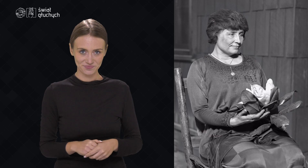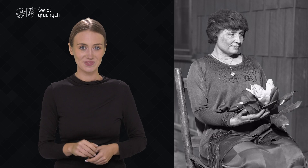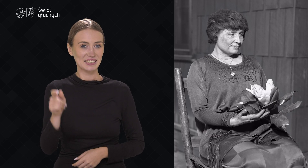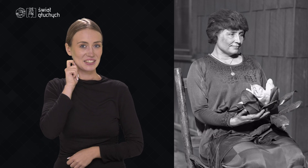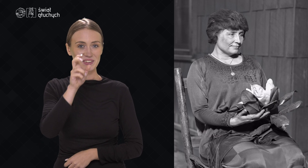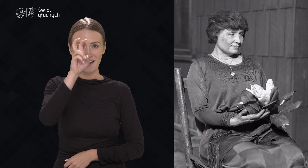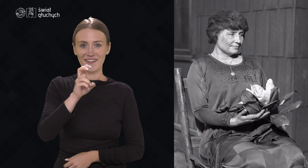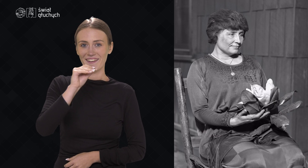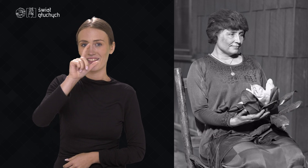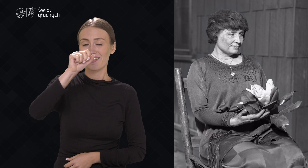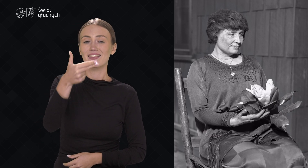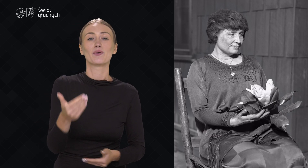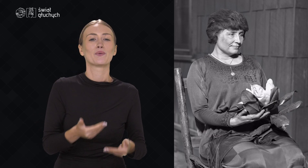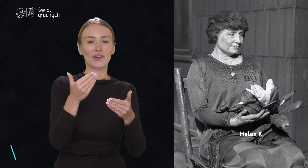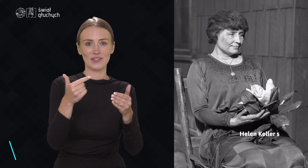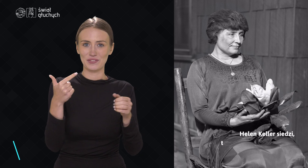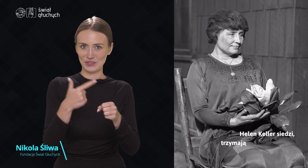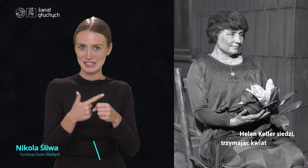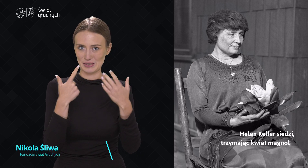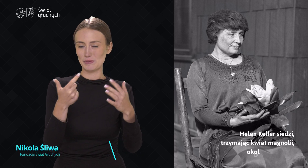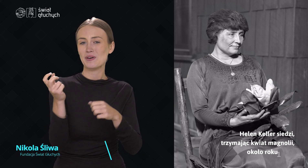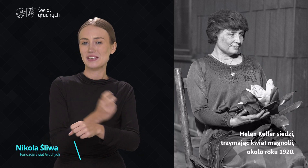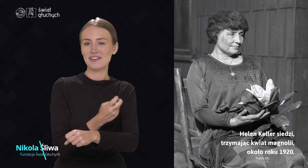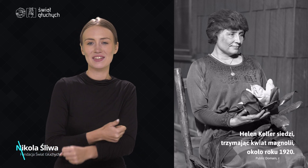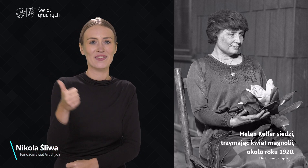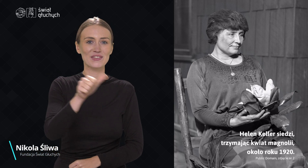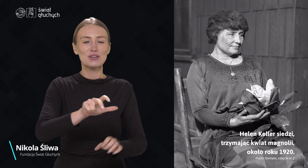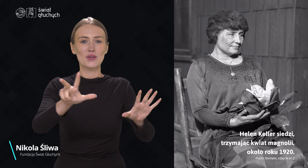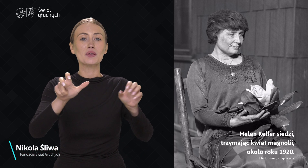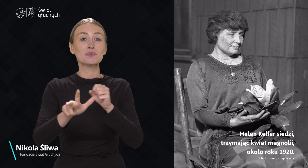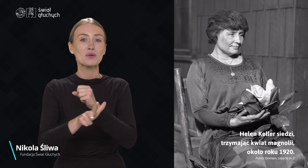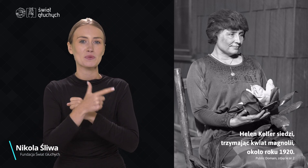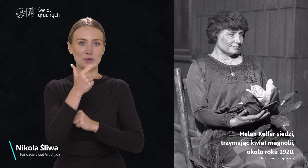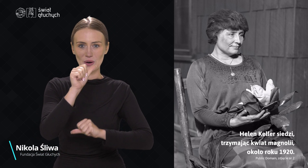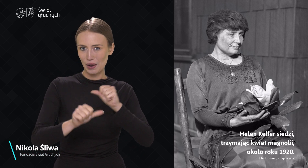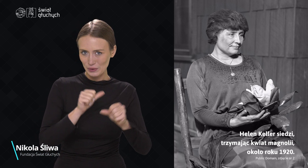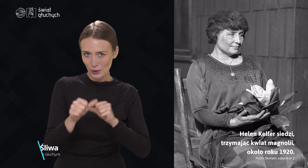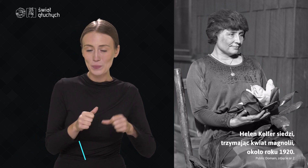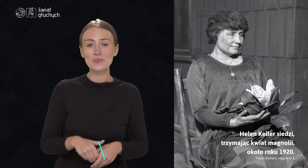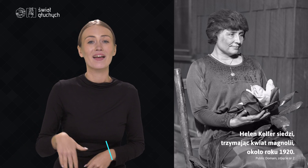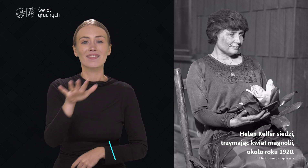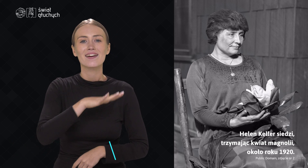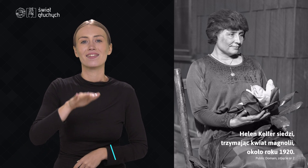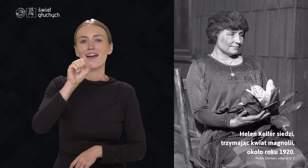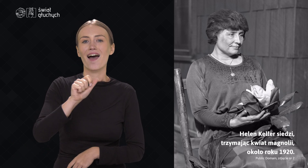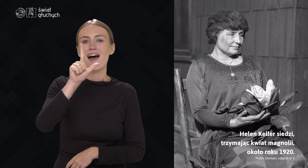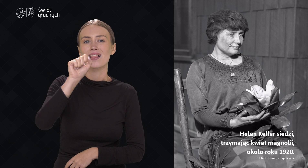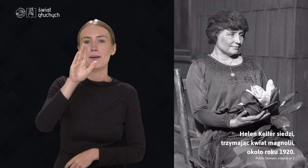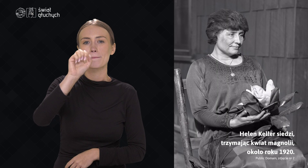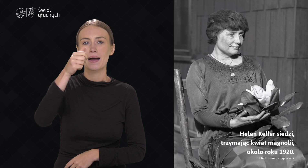Helen Keller urodziła się 27 czerwca 1882 roku w stanie Alabama